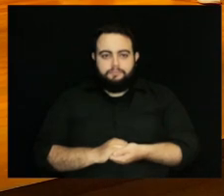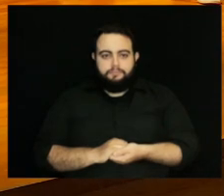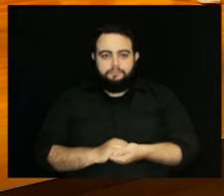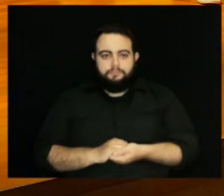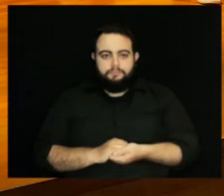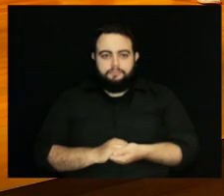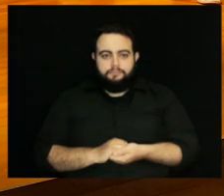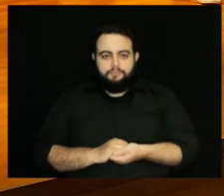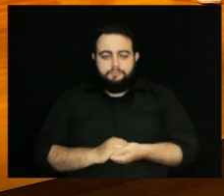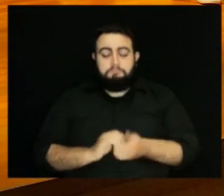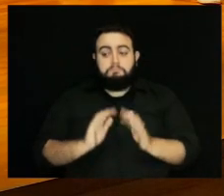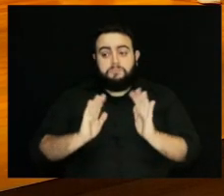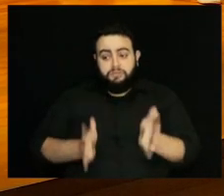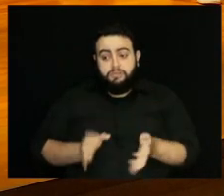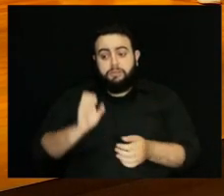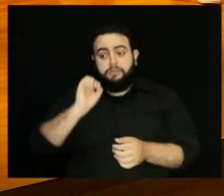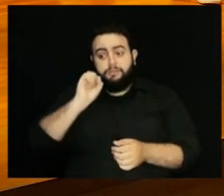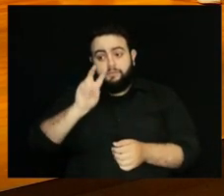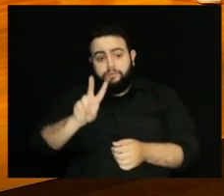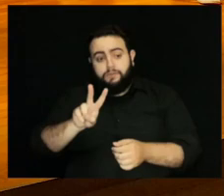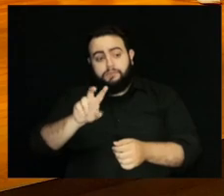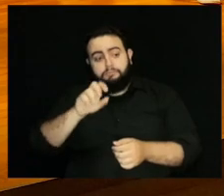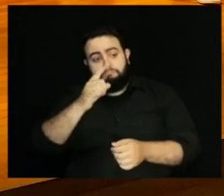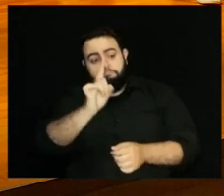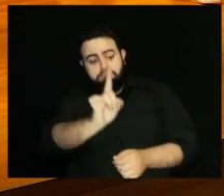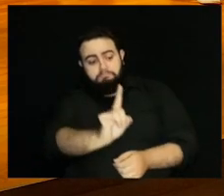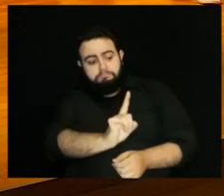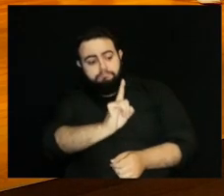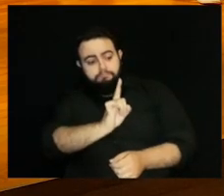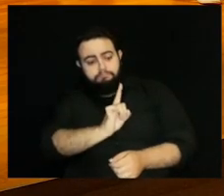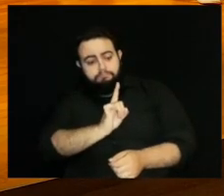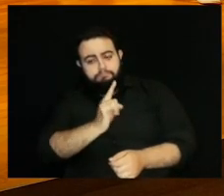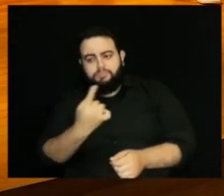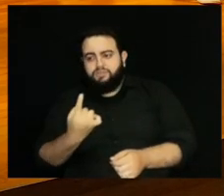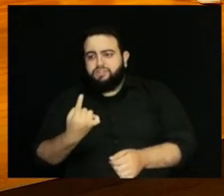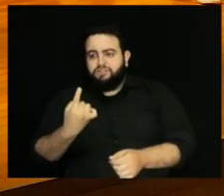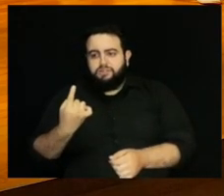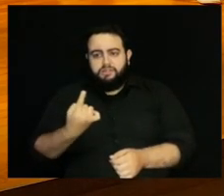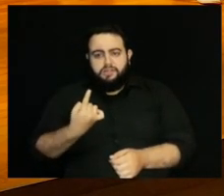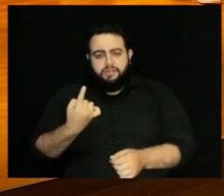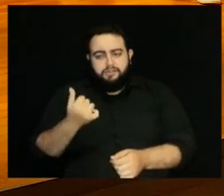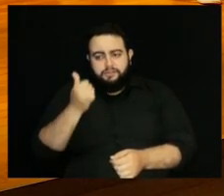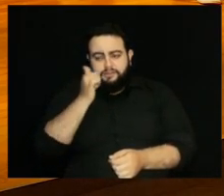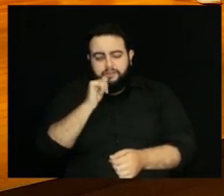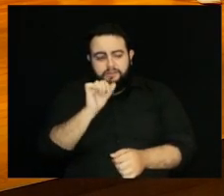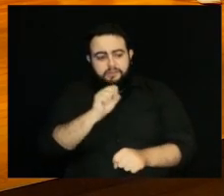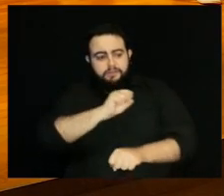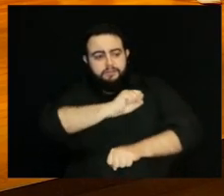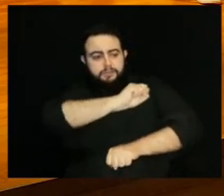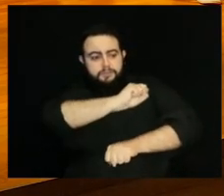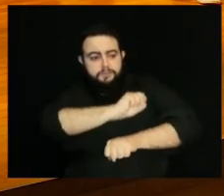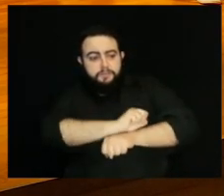Já vi você vem você tão sozinha esperando alguém